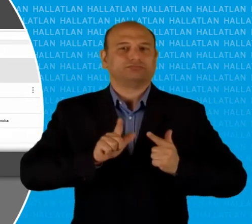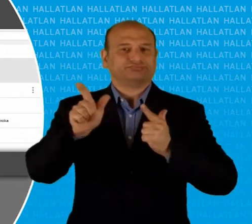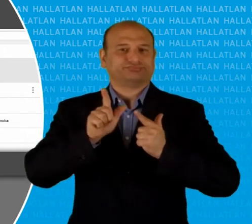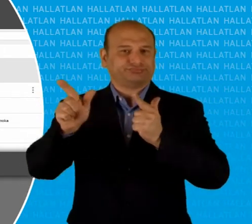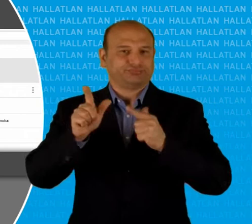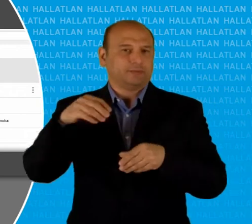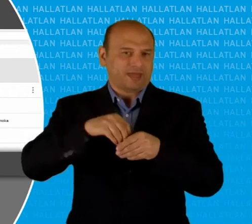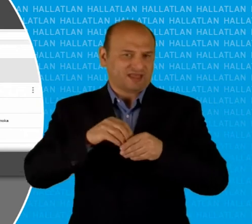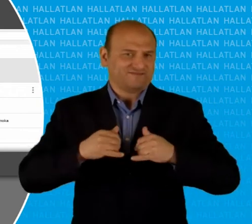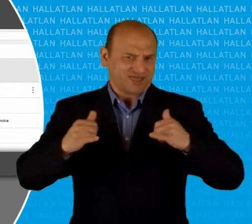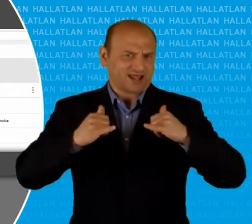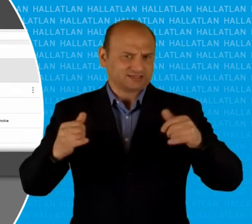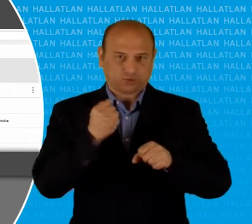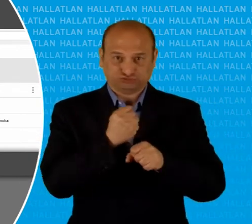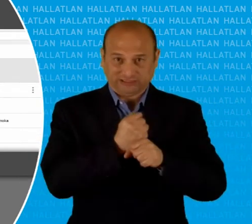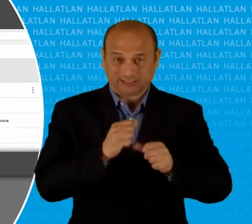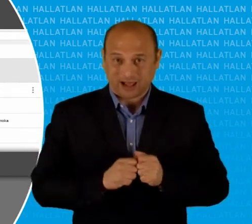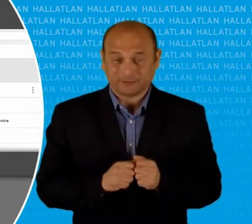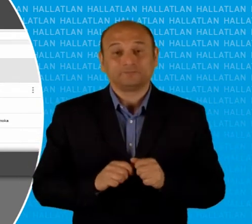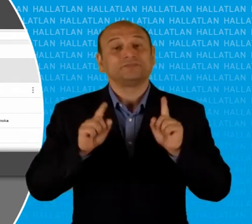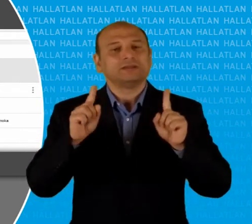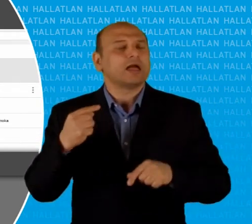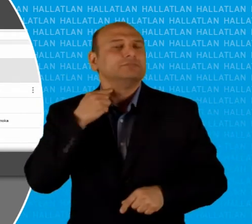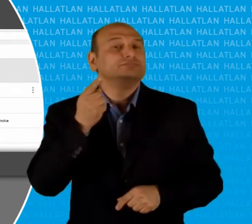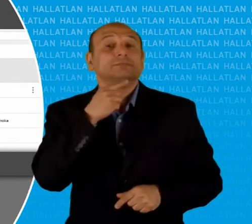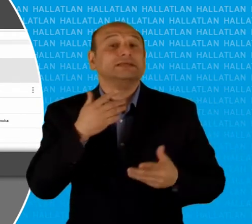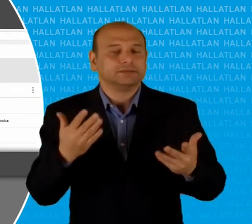vagy meglévő alkalmazások továbbfejlesztett kiadásait töltik fel a fejlesztők.